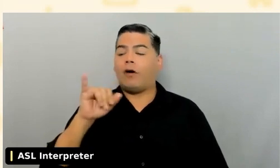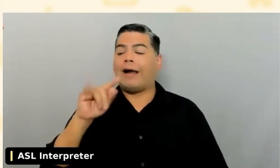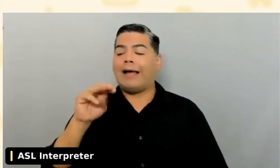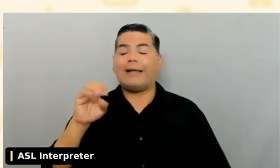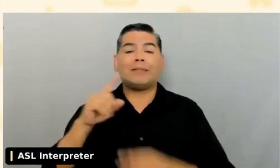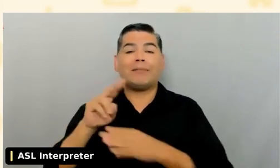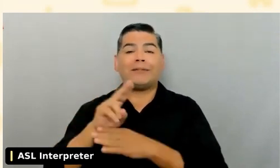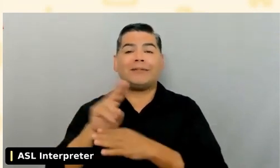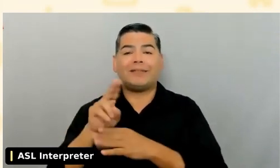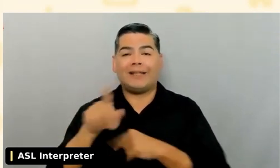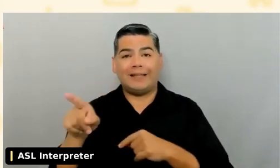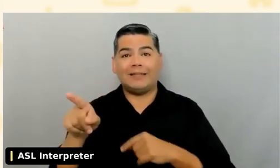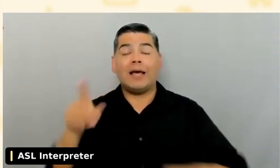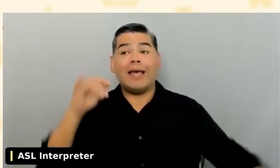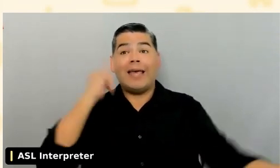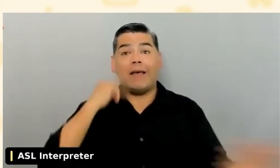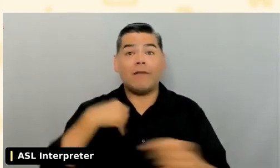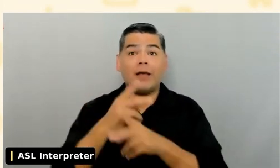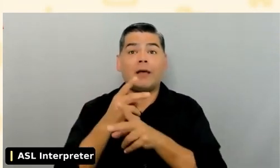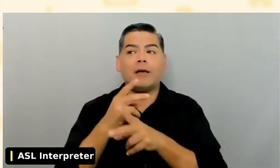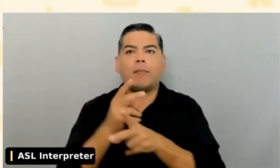para asegurarme de que si estoy produciendo contenido, pueda